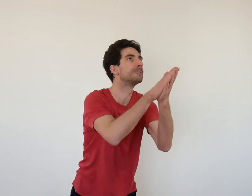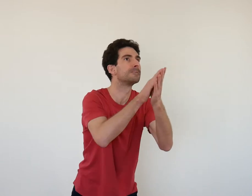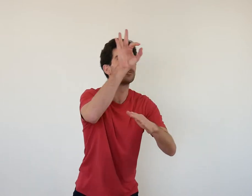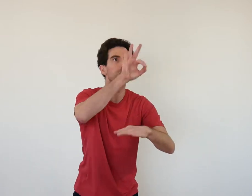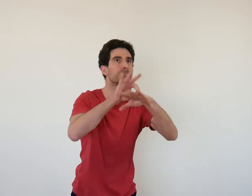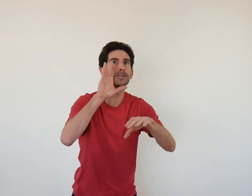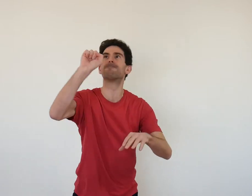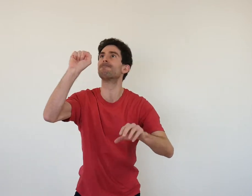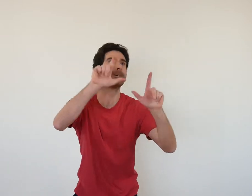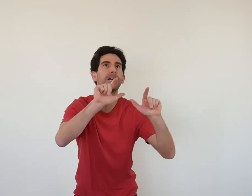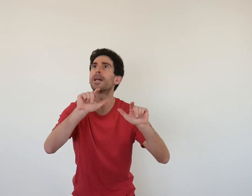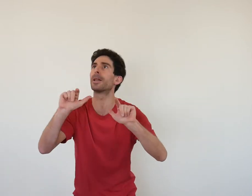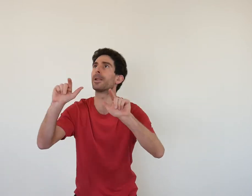J'ai vu un moustique. Il est là !